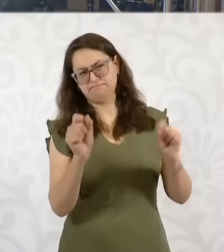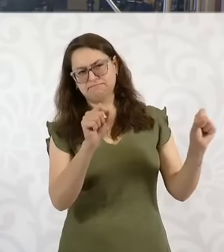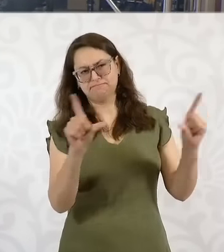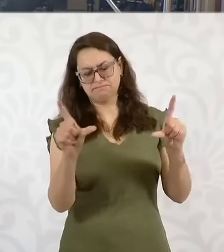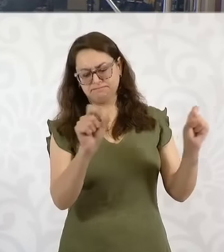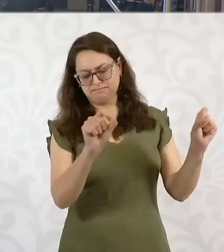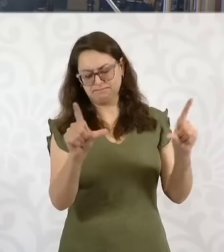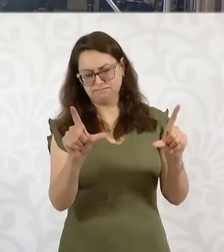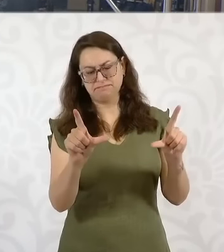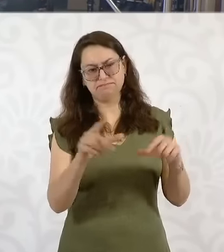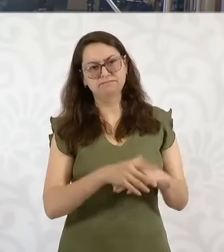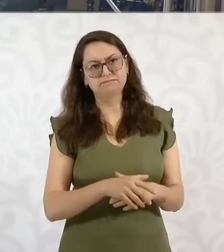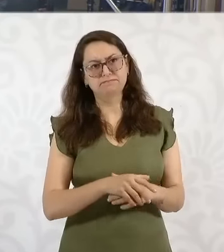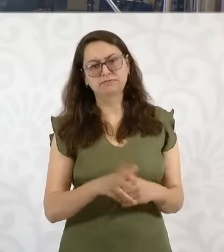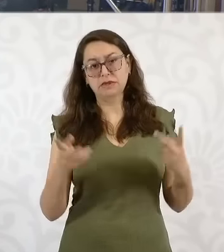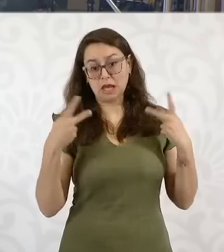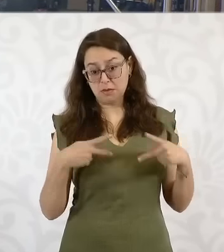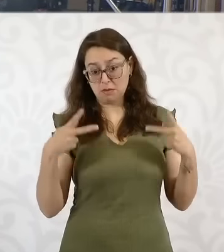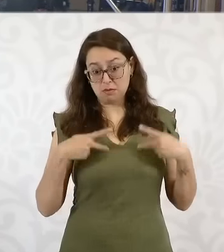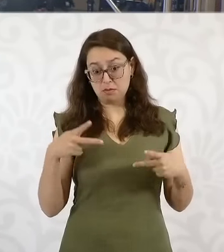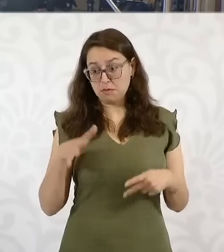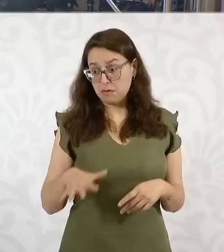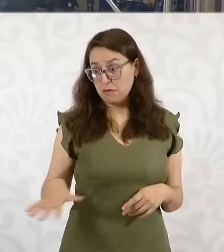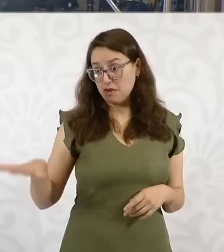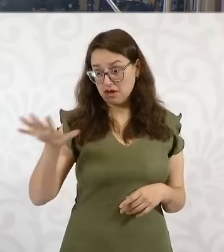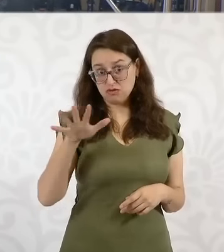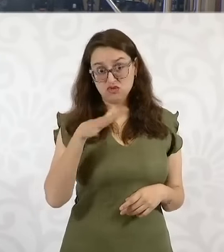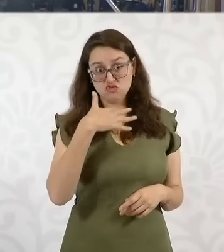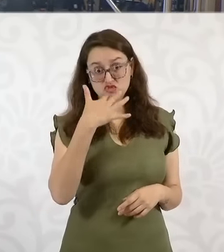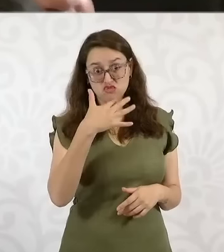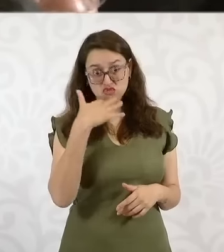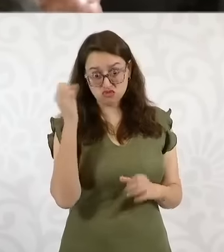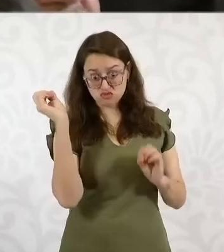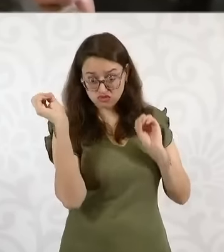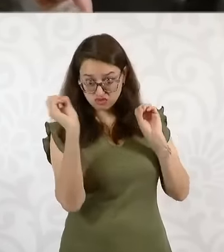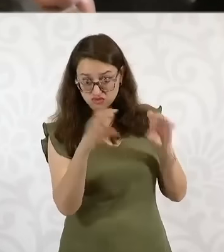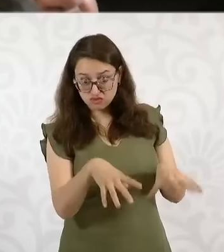son los ciudadanos en muchas ocasiones los que van y tiran la basura a los ríos como si fuera parte